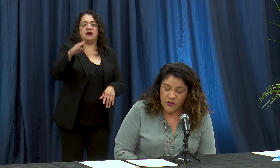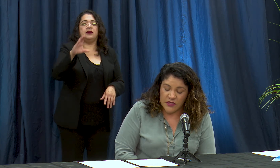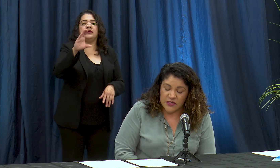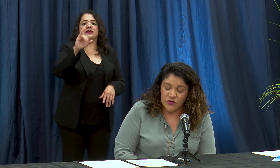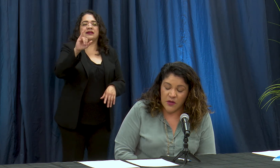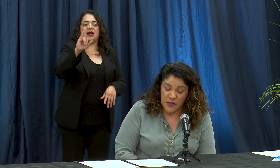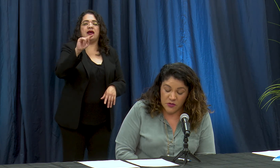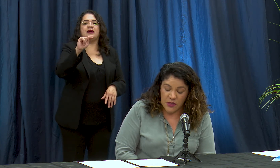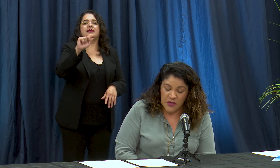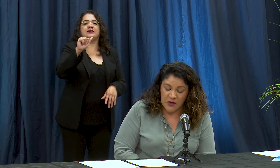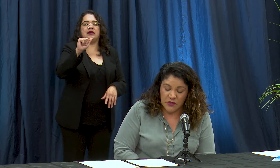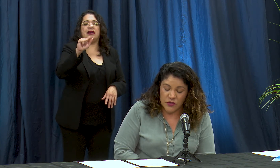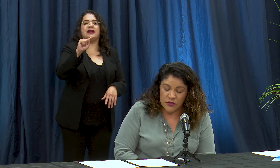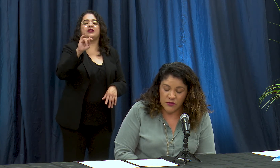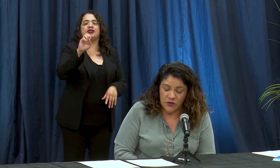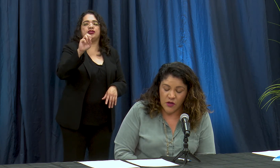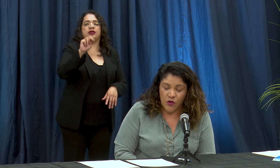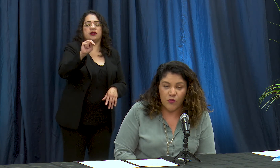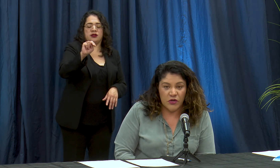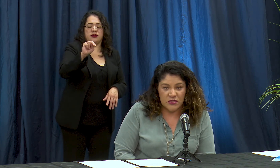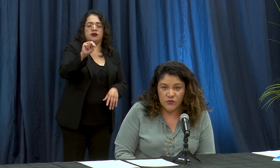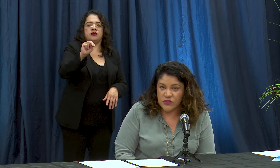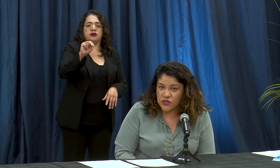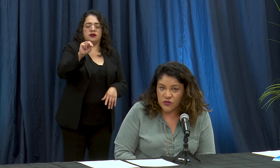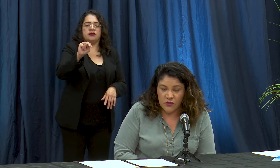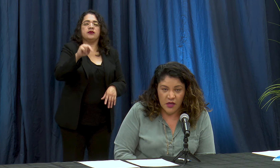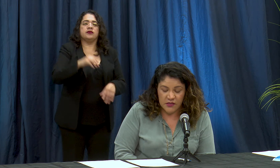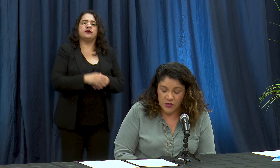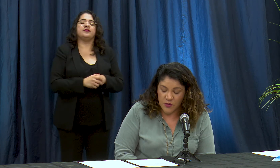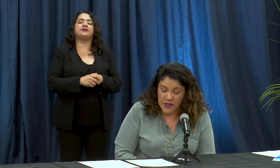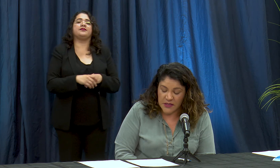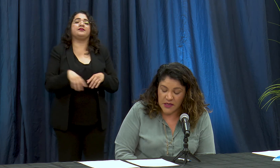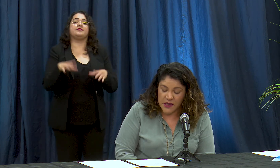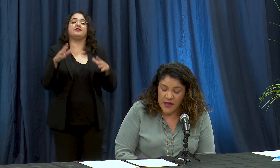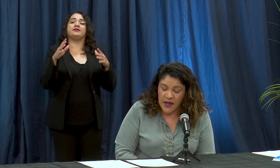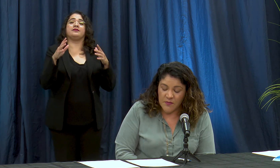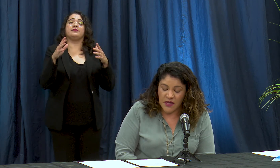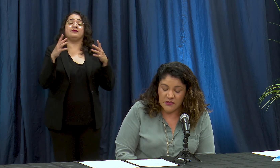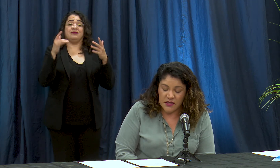estacionamiento tambien gratuity como le Samos dicho anterior mente I mas de